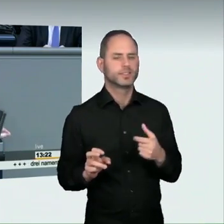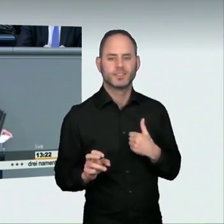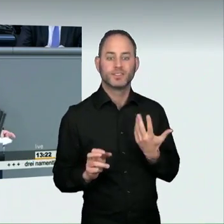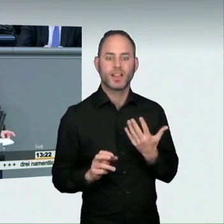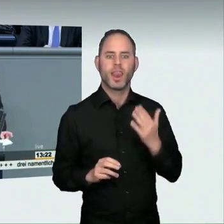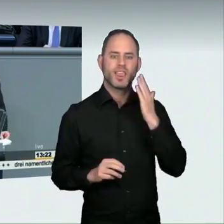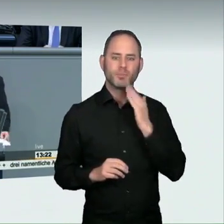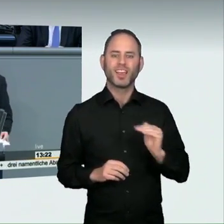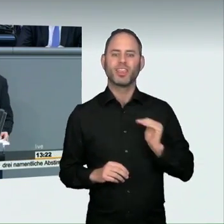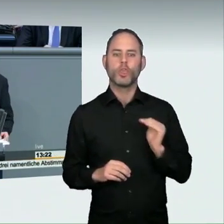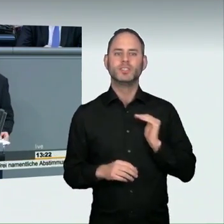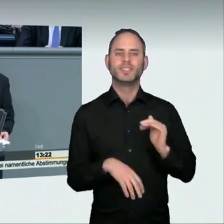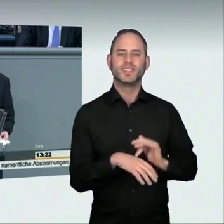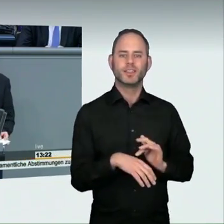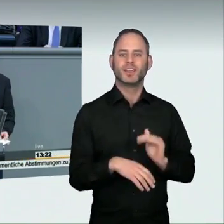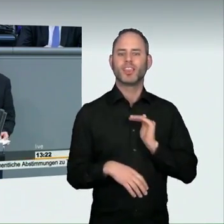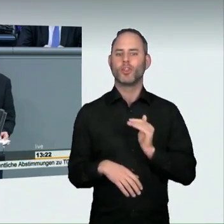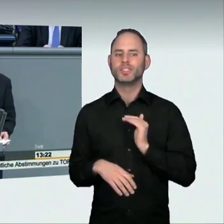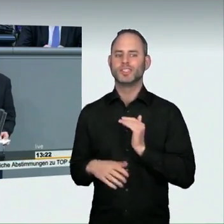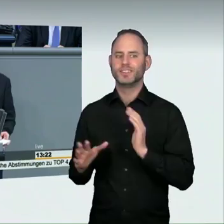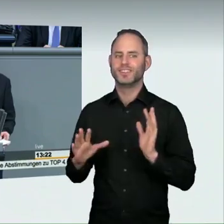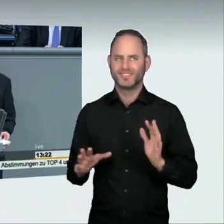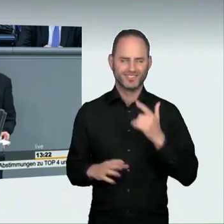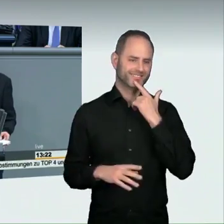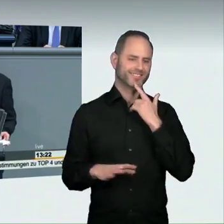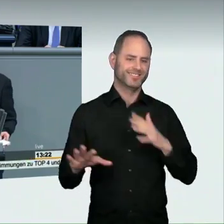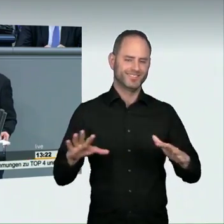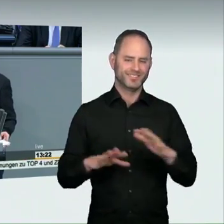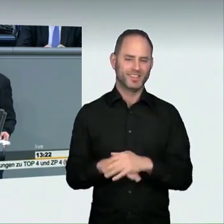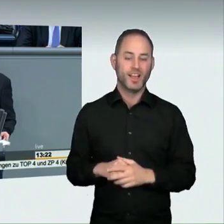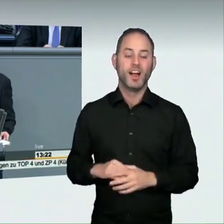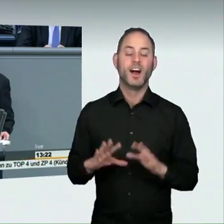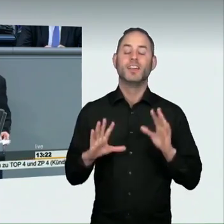Also: Ein ganz wichtiger Aspekt ist, dass wir für starke Städte sorgen.